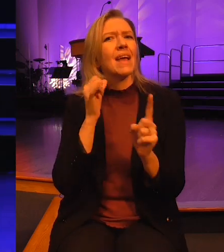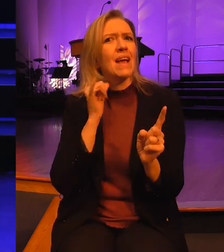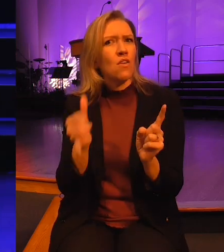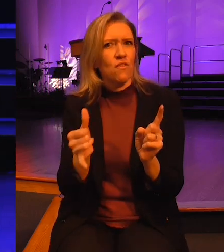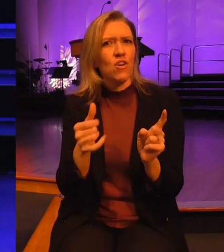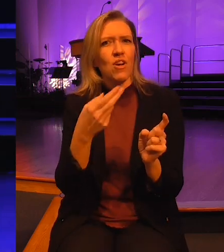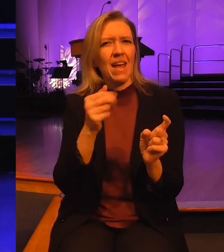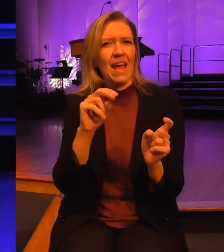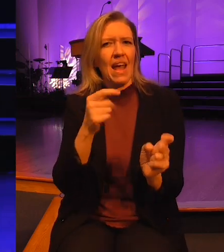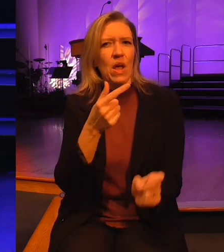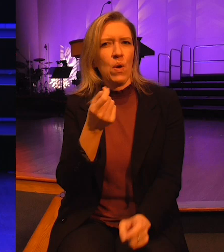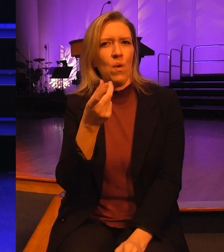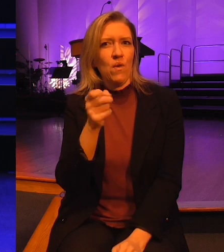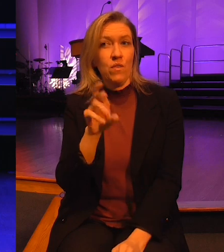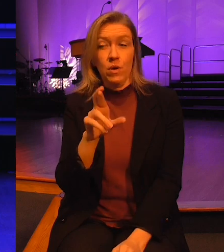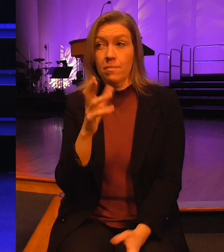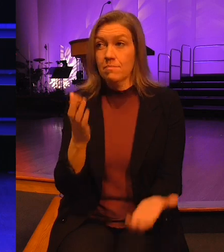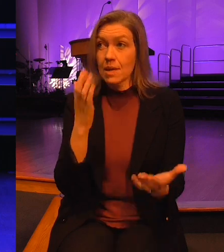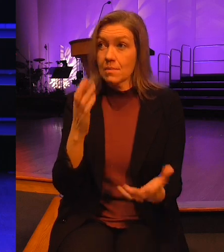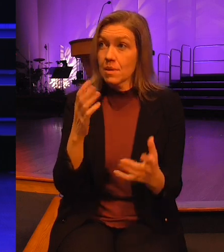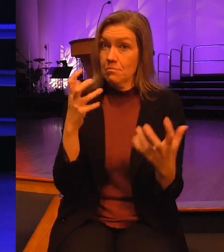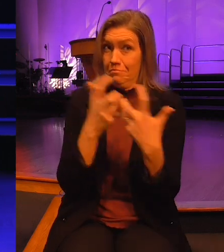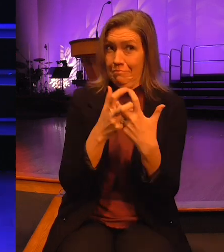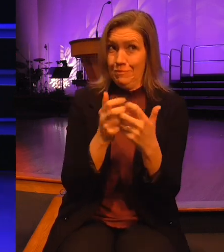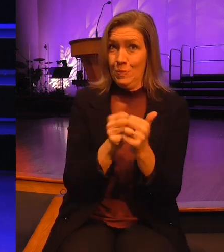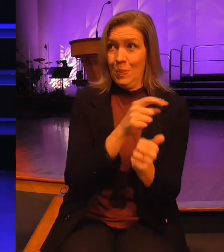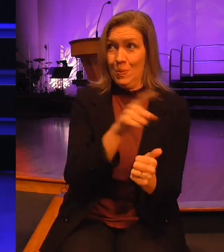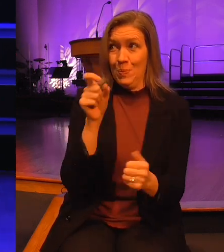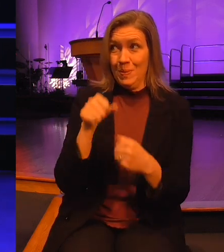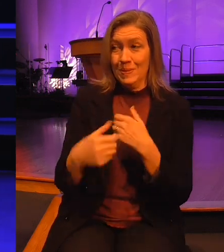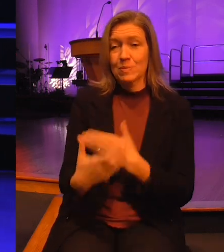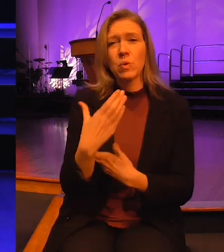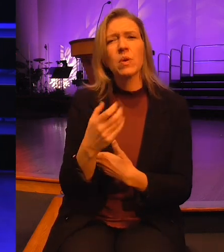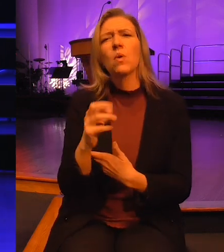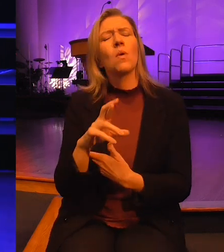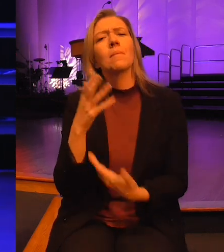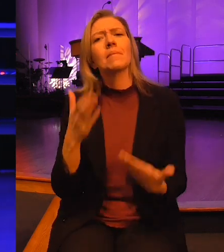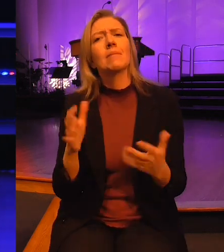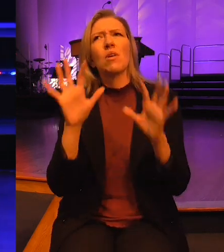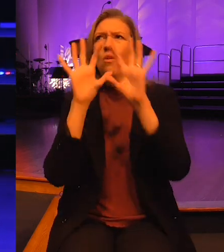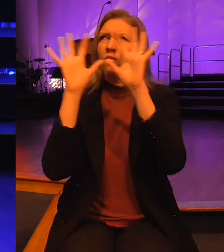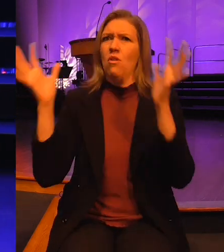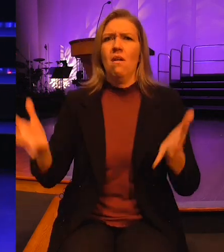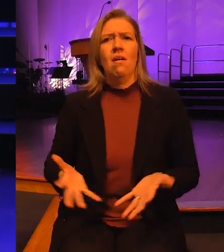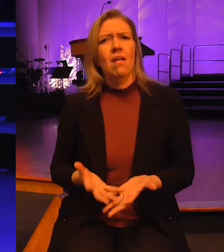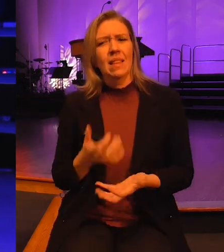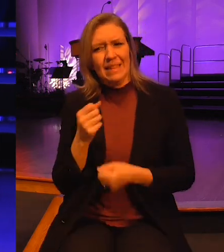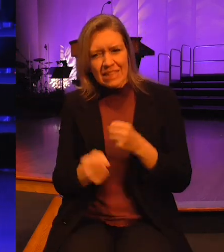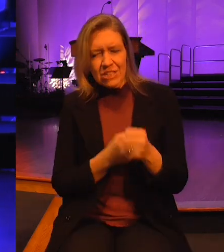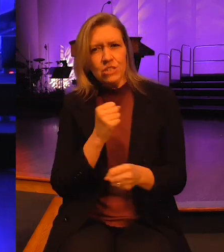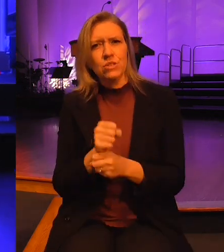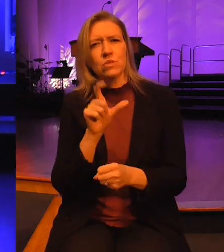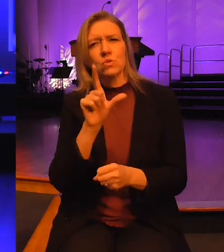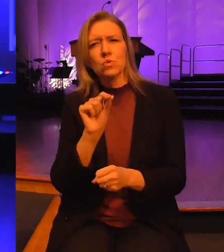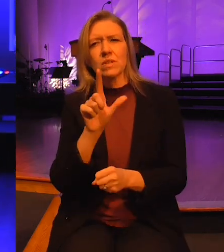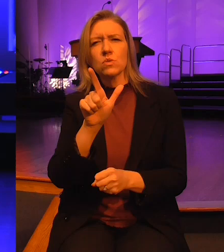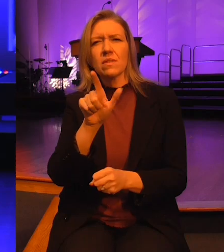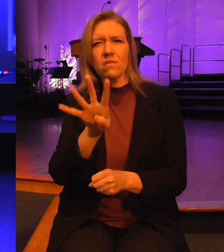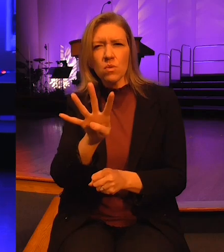podemos estar experimentando una resaca general de nuestro 2024, así que Vamos a trabajar para liberar